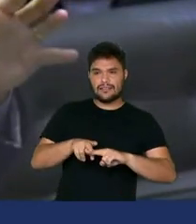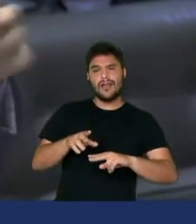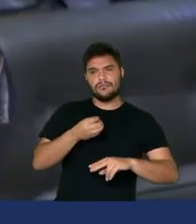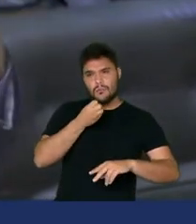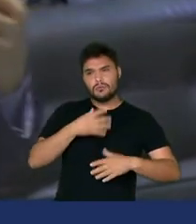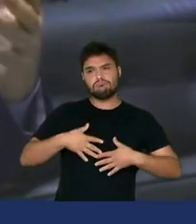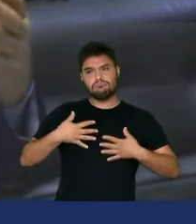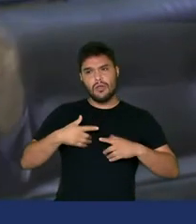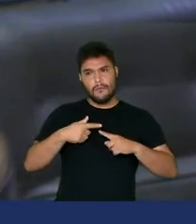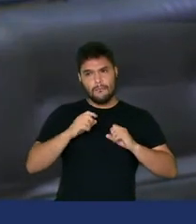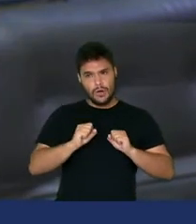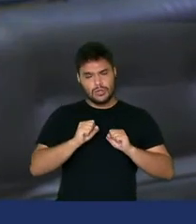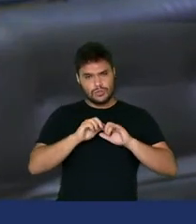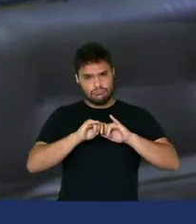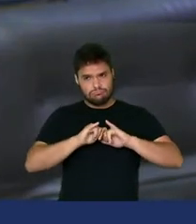PRESIDÊNCIA É UMA ALEGRIA. POSSO FAZER UM REGISTRO